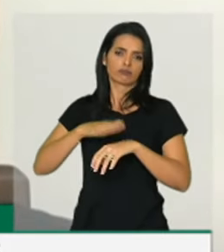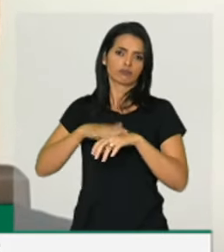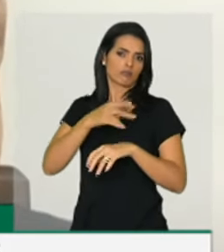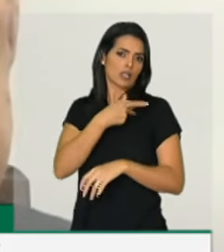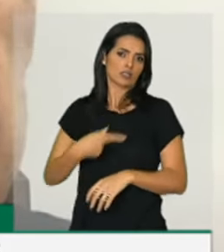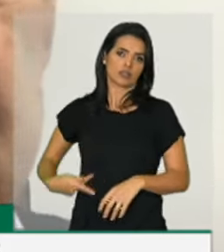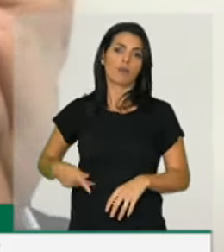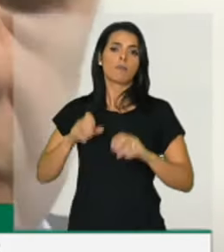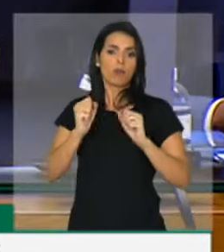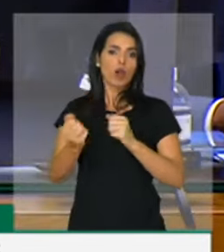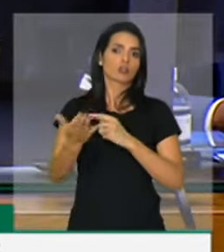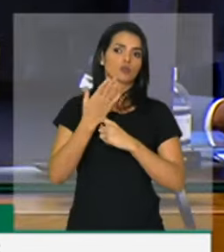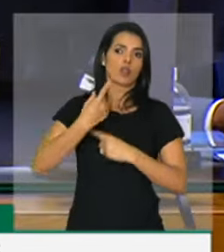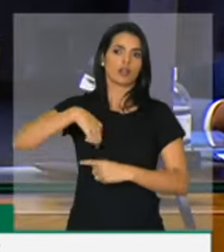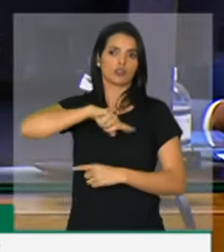AUXILIAR NISSO. -- [PRESIDENTE]: AQUELES QUE FOREM PELA APROVAÇÃO DO REQUERIMENTO PERMANEÇAM COMO